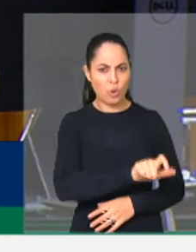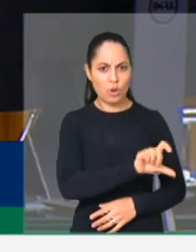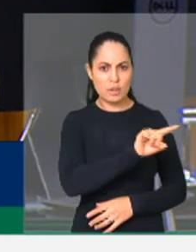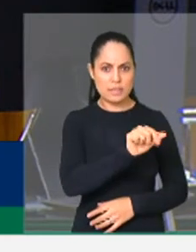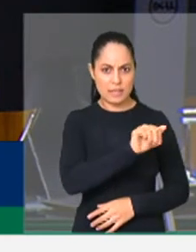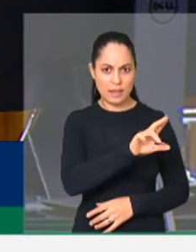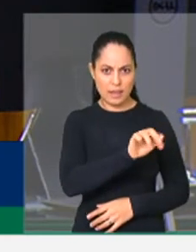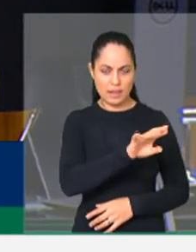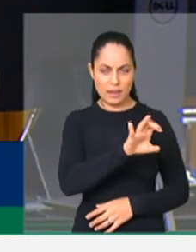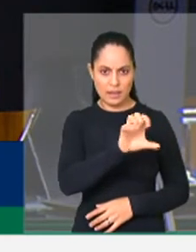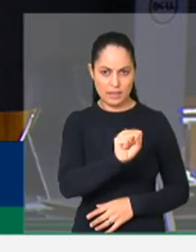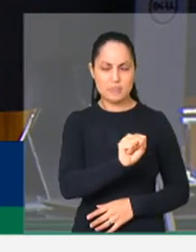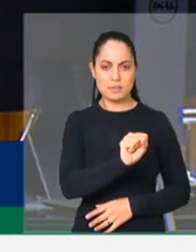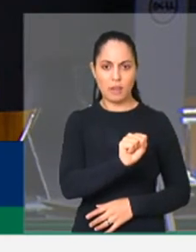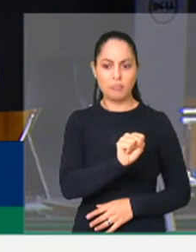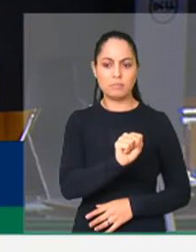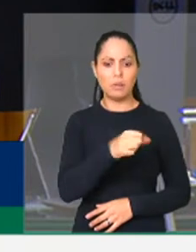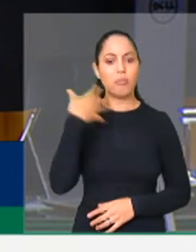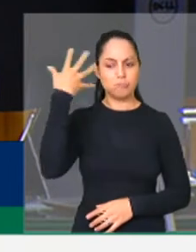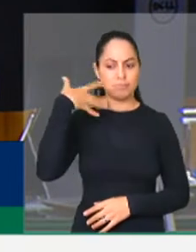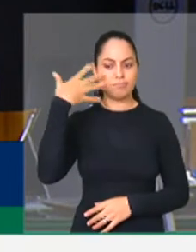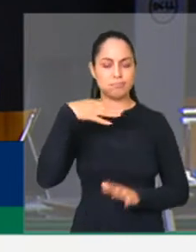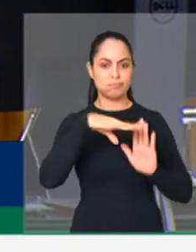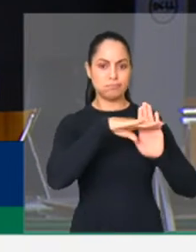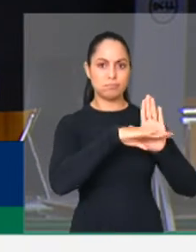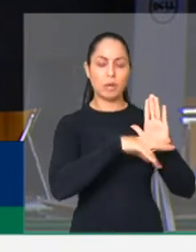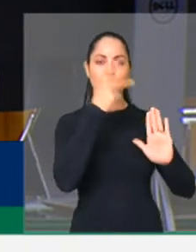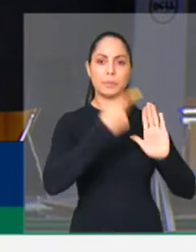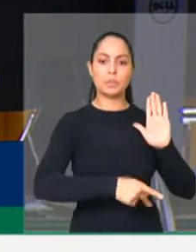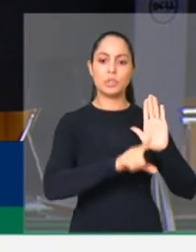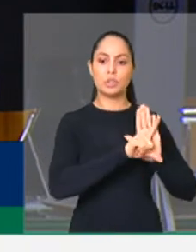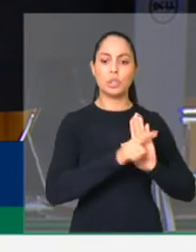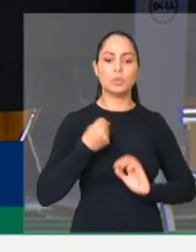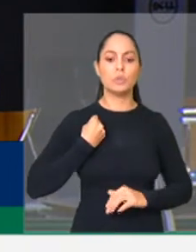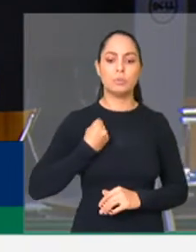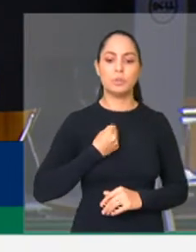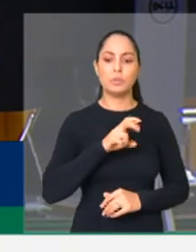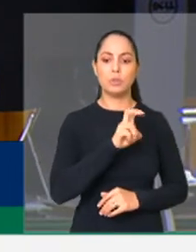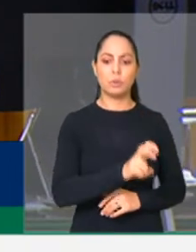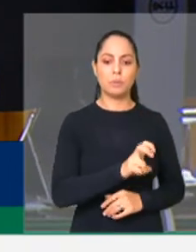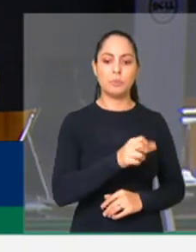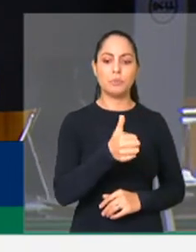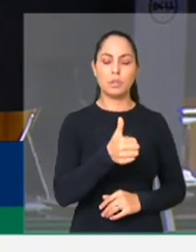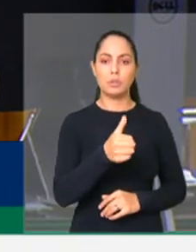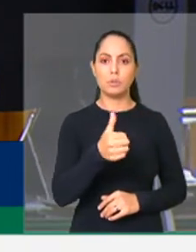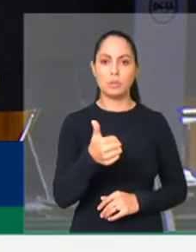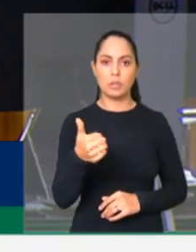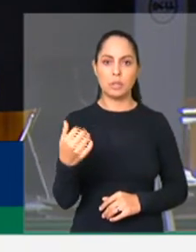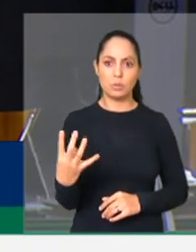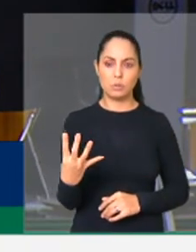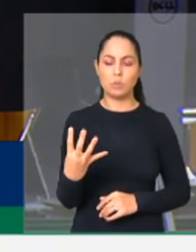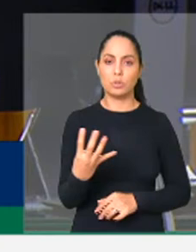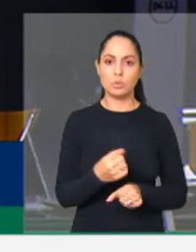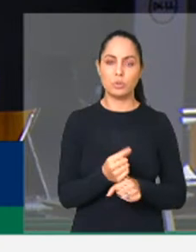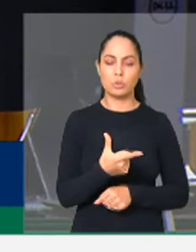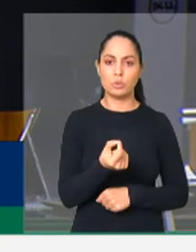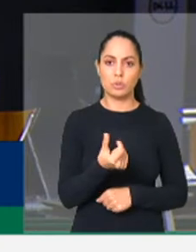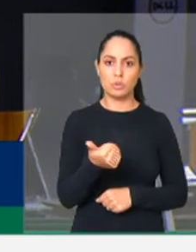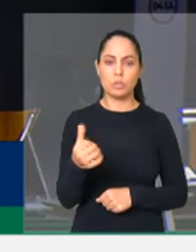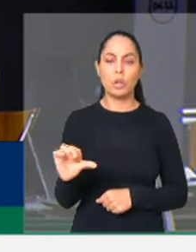SOCIAL E FAMÍLIA, CONSTITUIÇÃO E JUSTIÇA E CIDADANIA. APROVADO O REQUERIMENTO DE URGÊNCIA EM